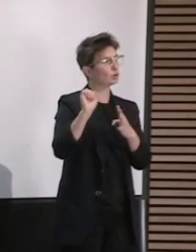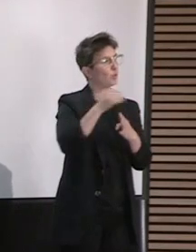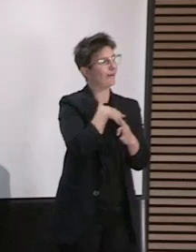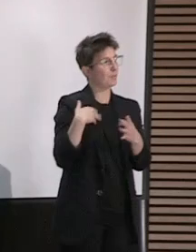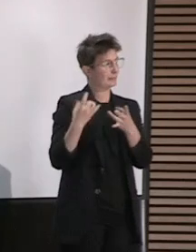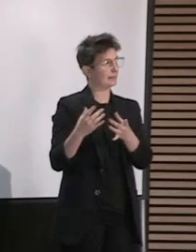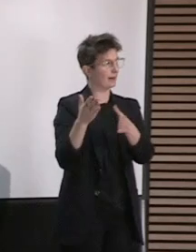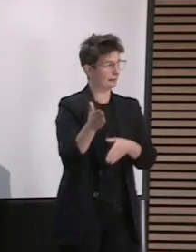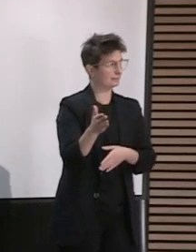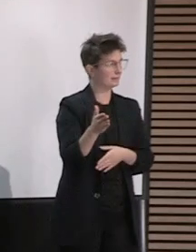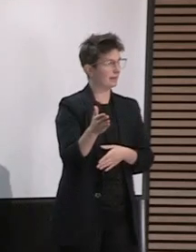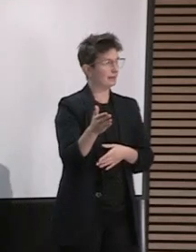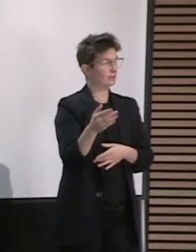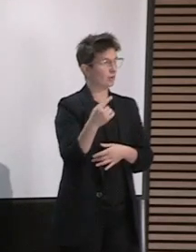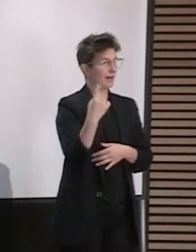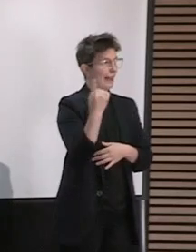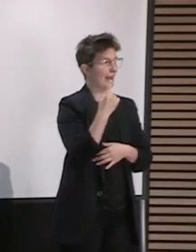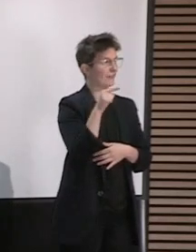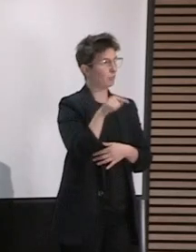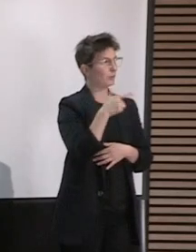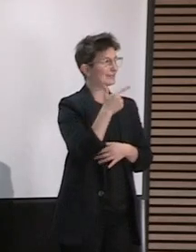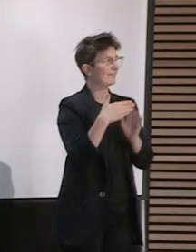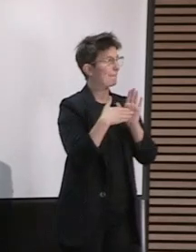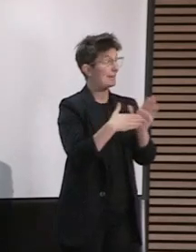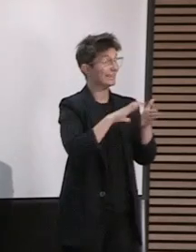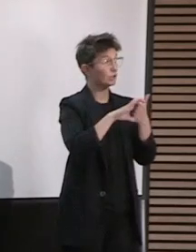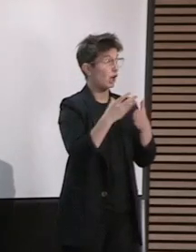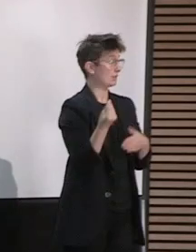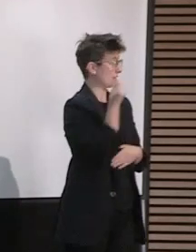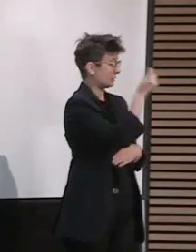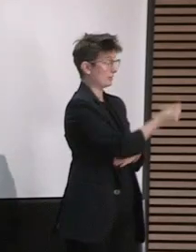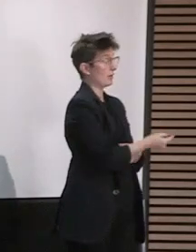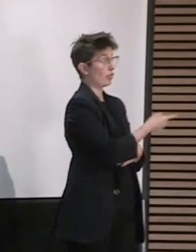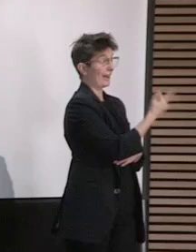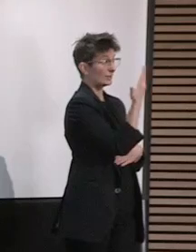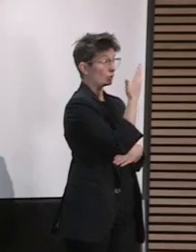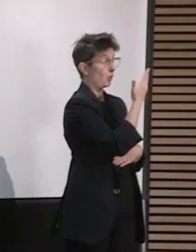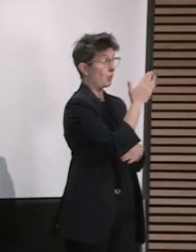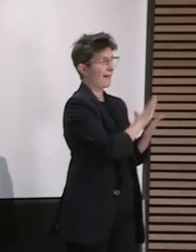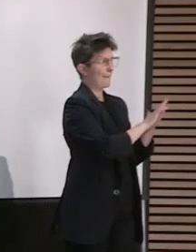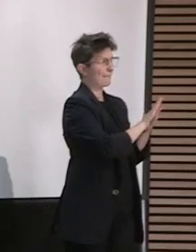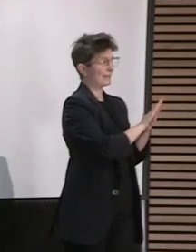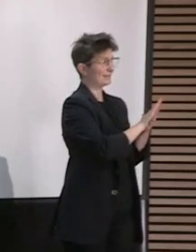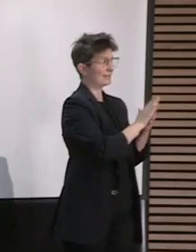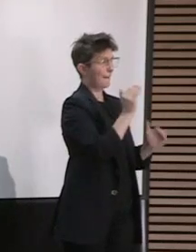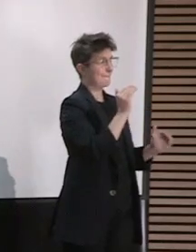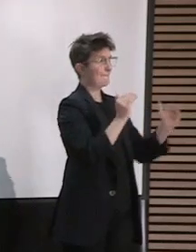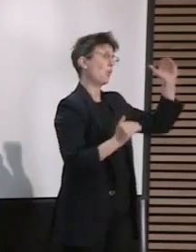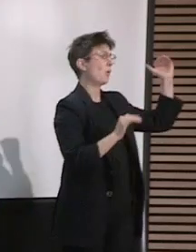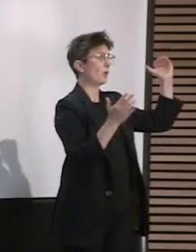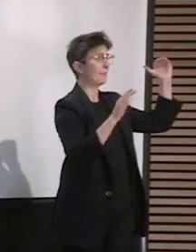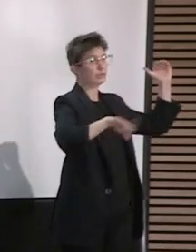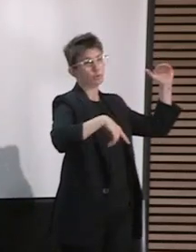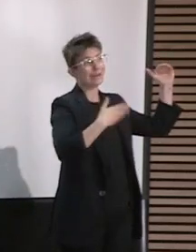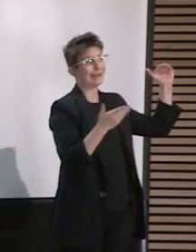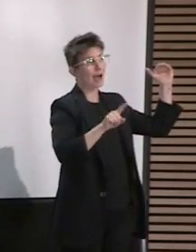koe i tetahi kura i Taranaki, e